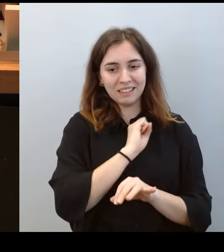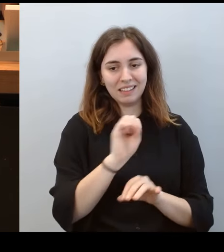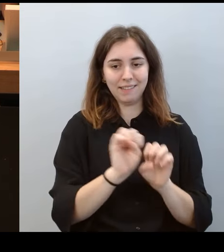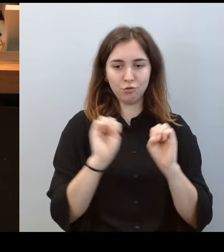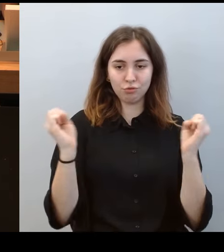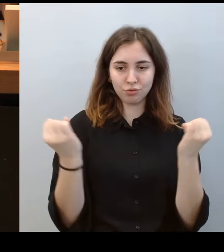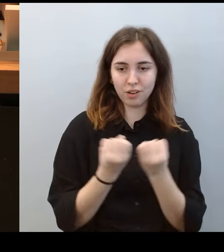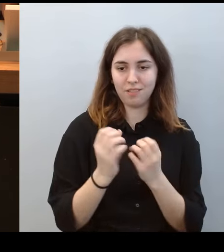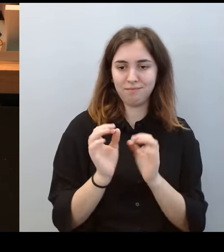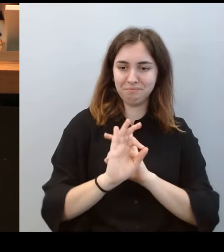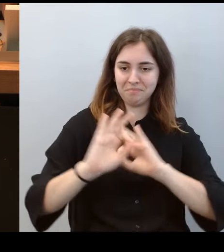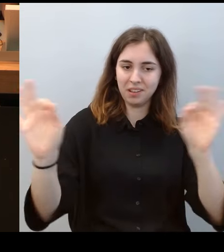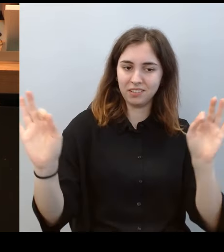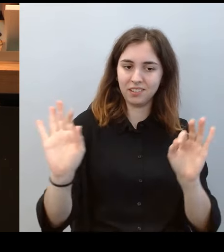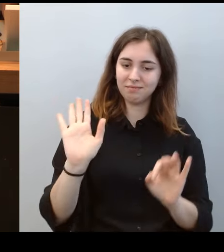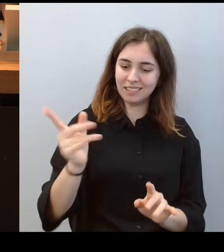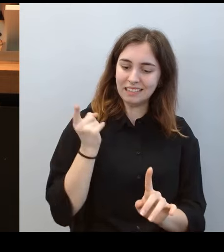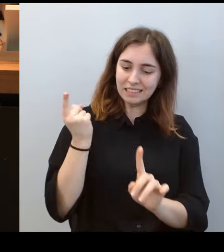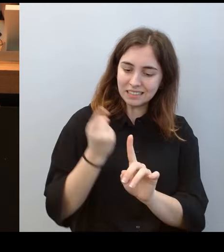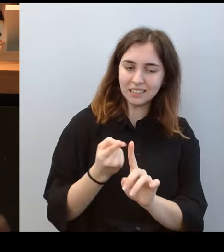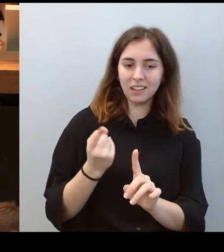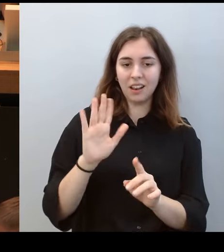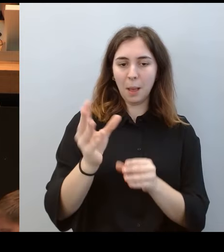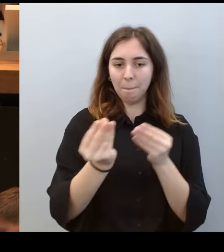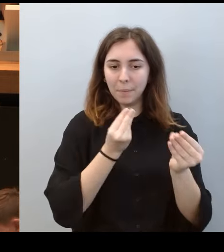Ziel, seine Mittel gezielt und sinnvoll einsetzt.